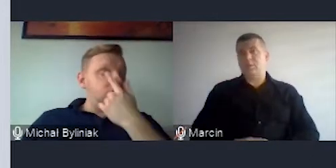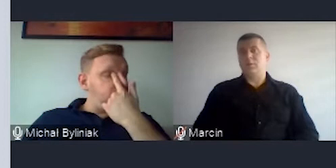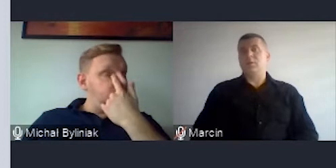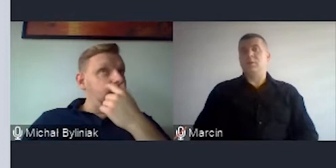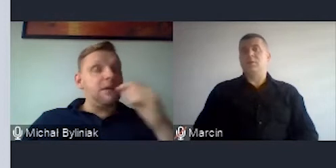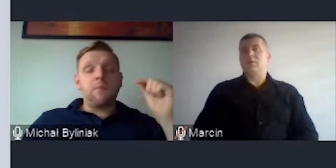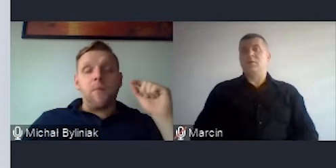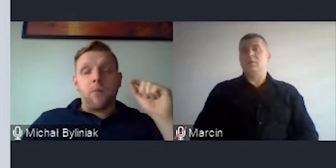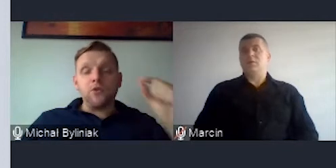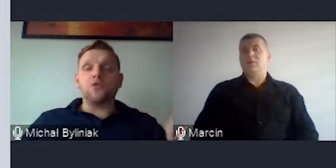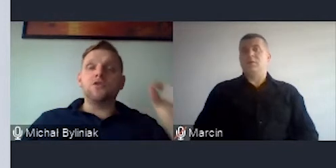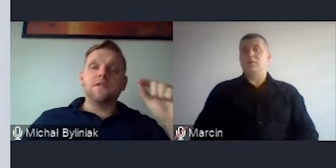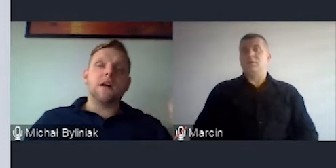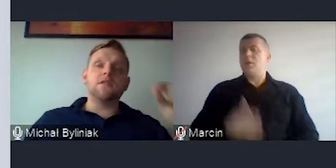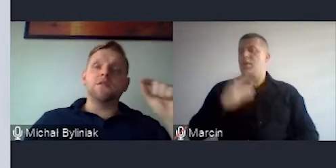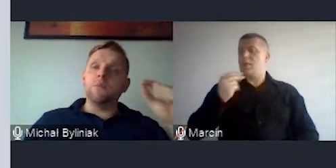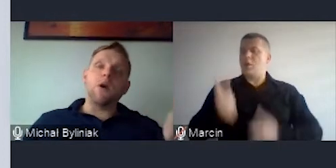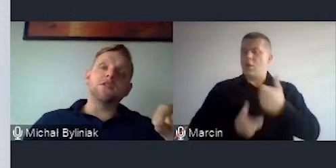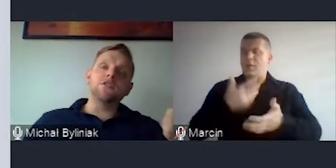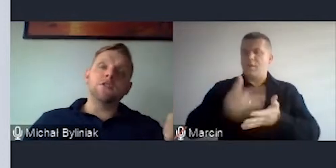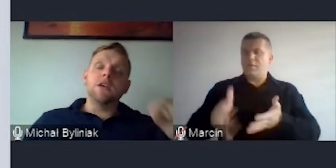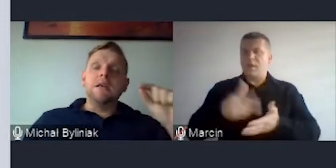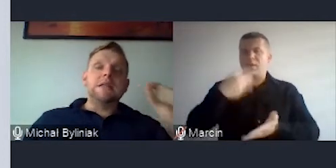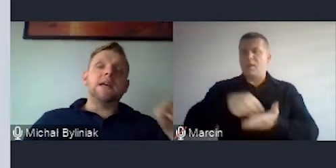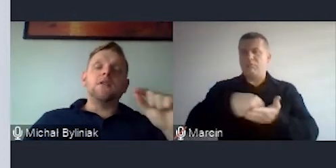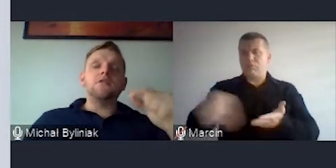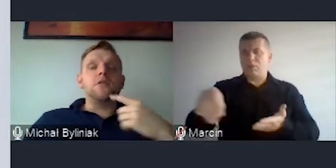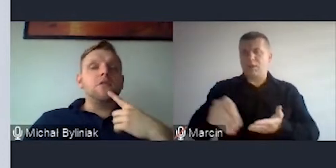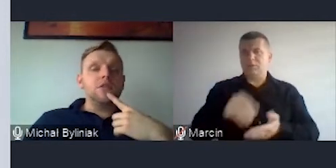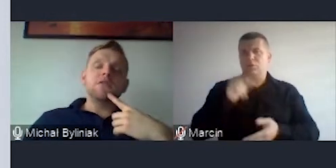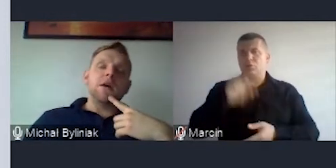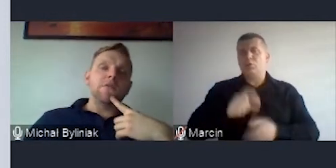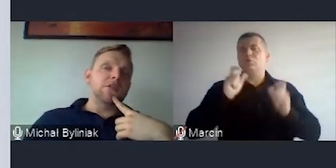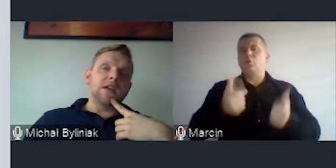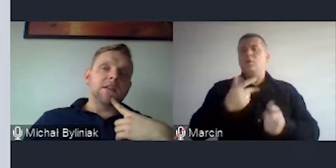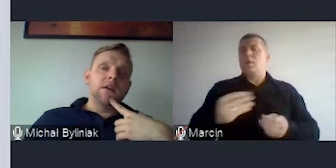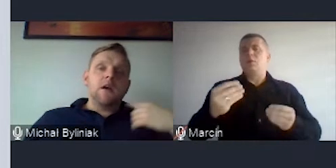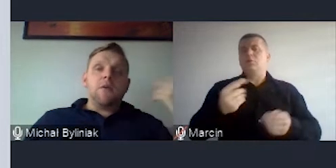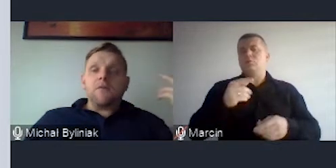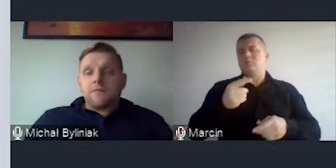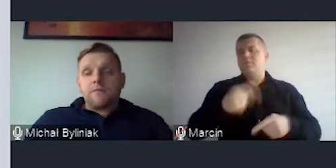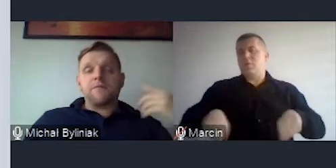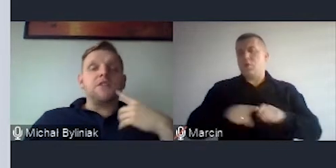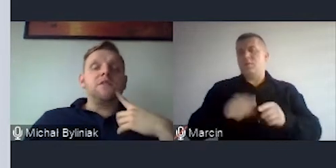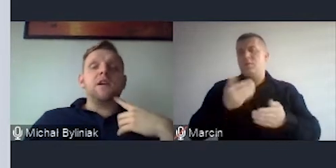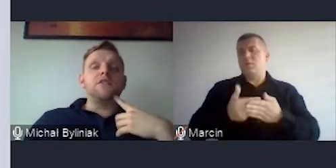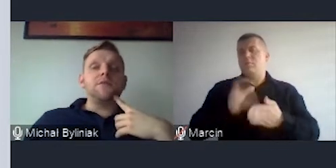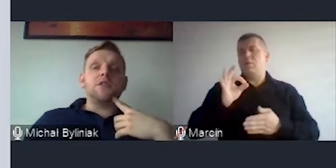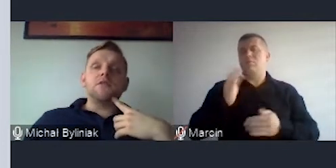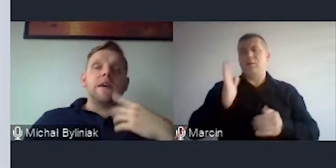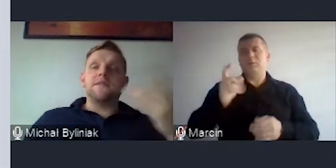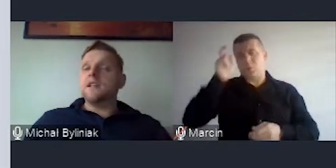żeby nie ponosić wydatków, nie płacić tego co nie zostało wykonane, bo w przeciwnym razie obciąża to was.